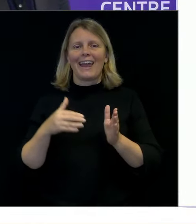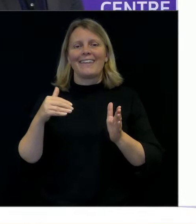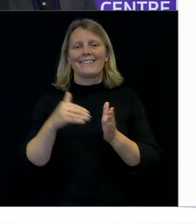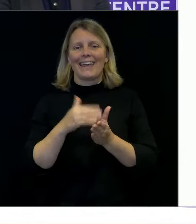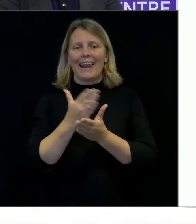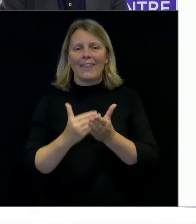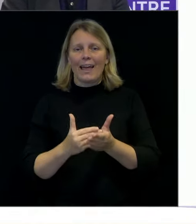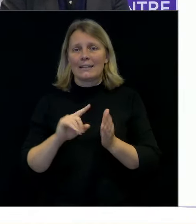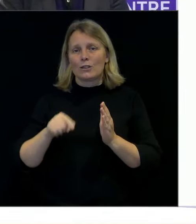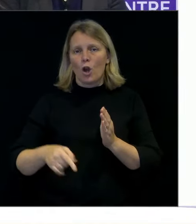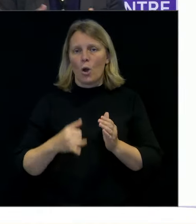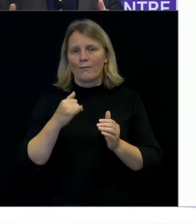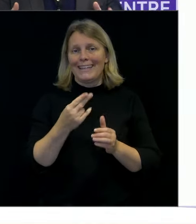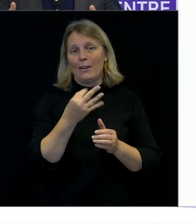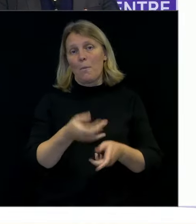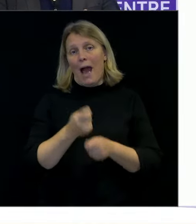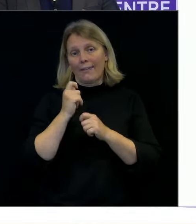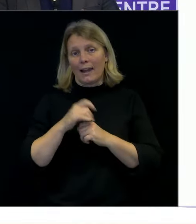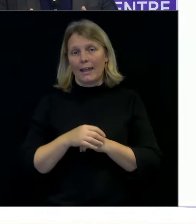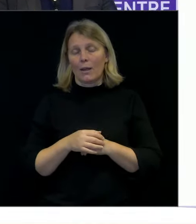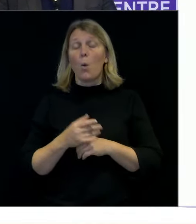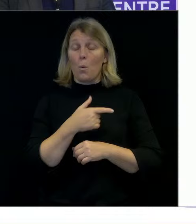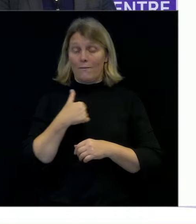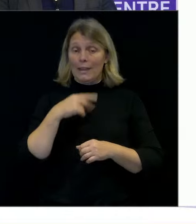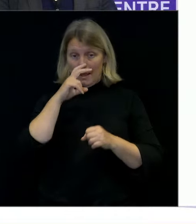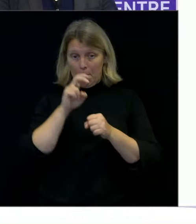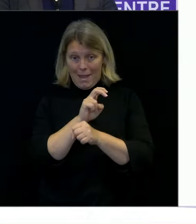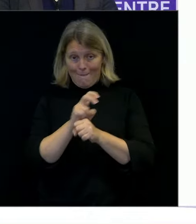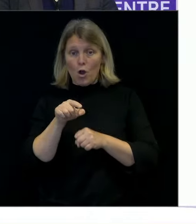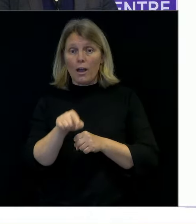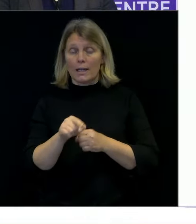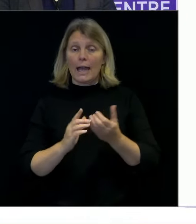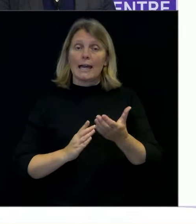Sedan tilldelningskrav i upphandling.